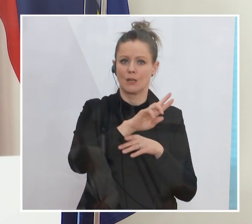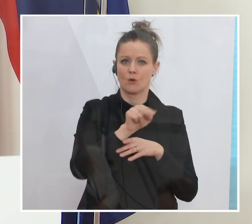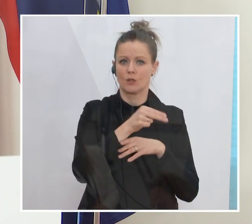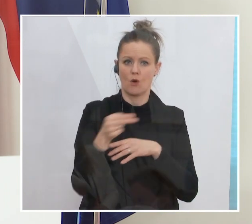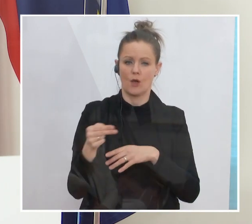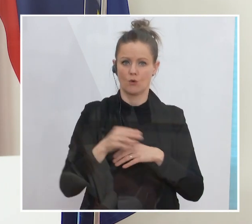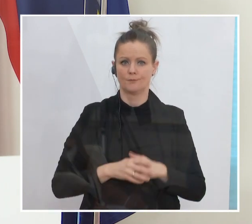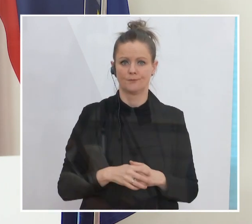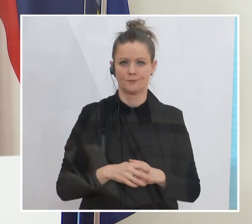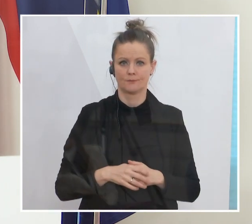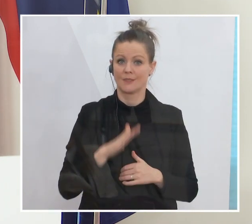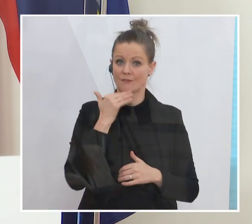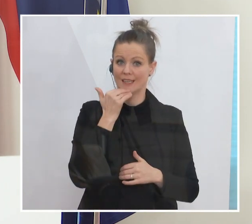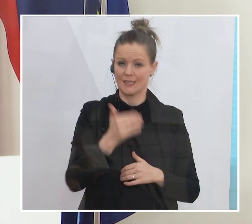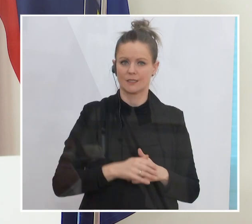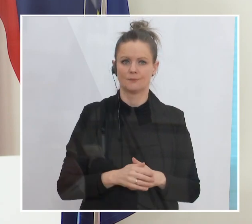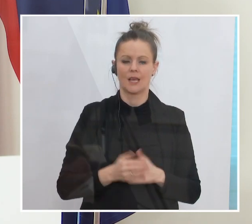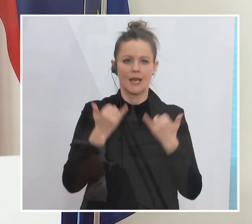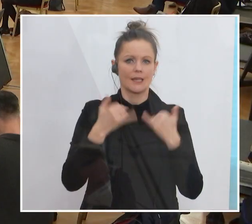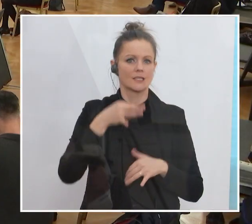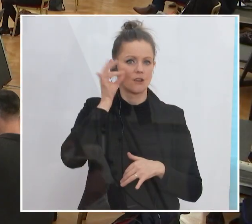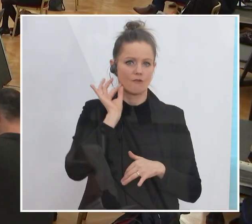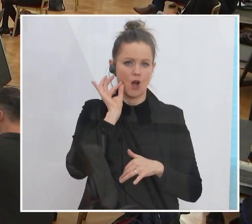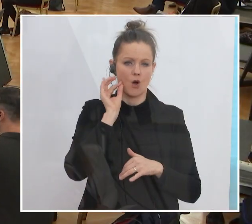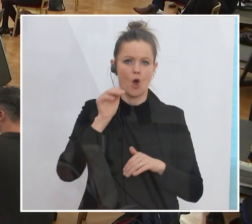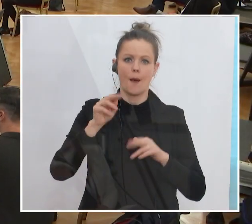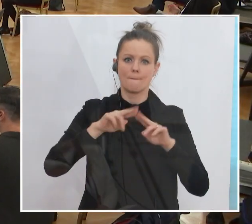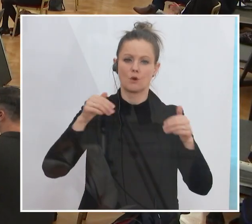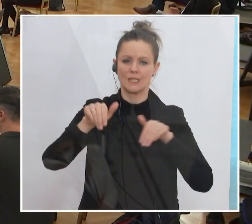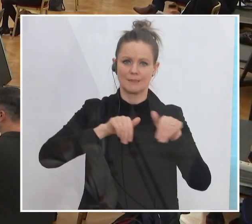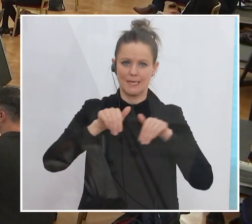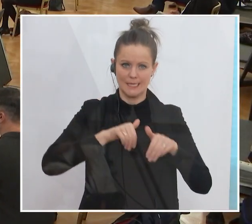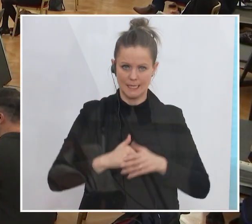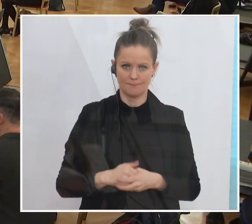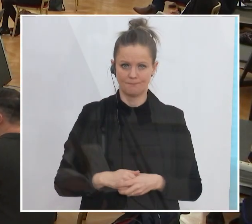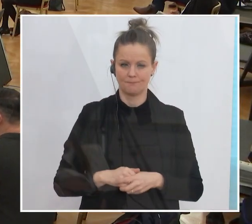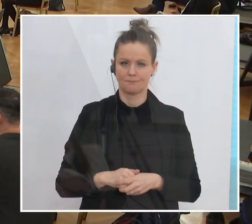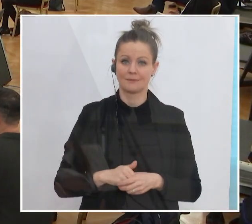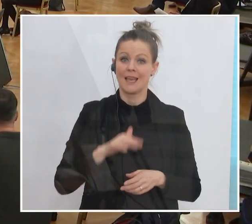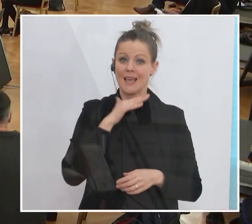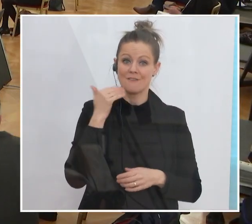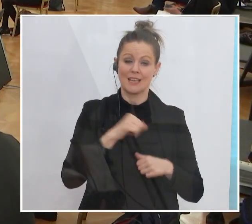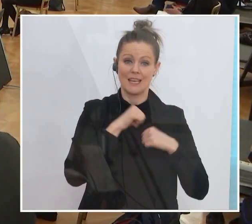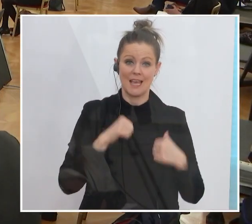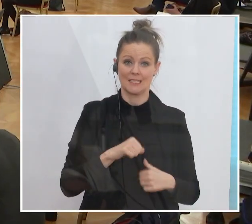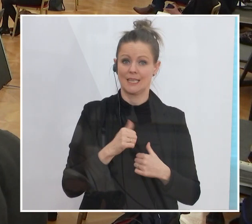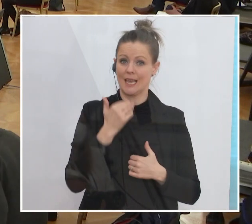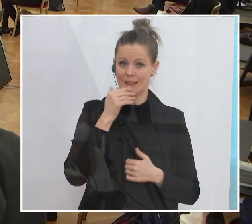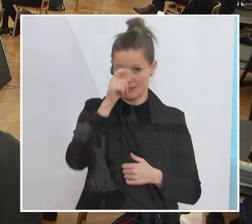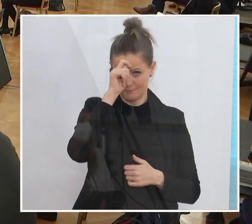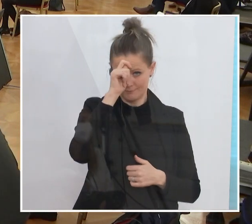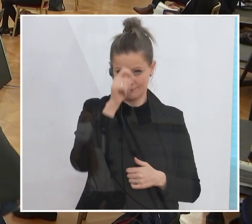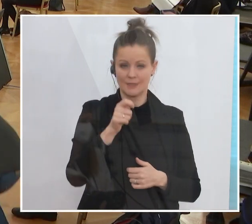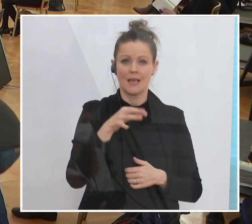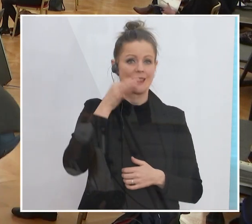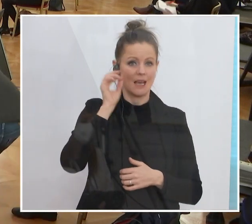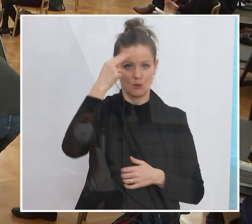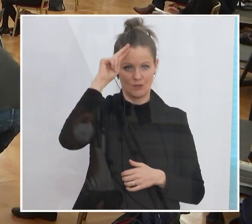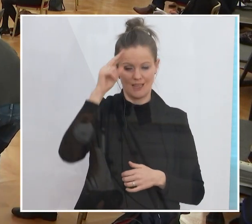Vielen herzlichen Dank. Geschätzte Damen und Herren, letztes Jahr zu Ostern hat, glaube ich,